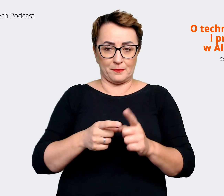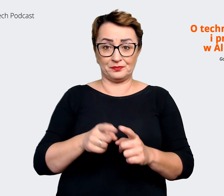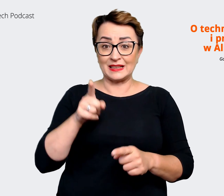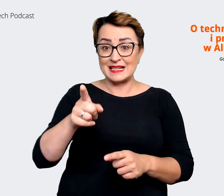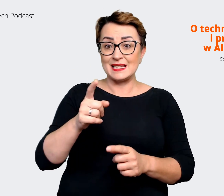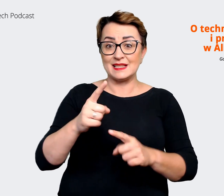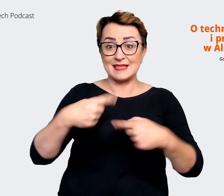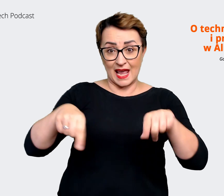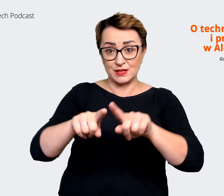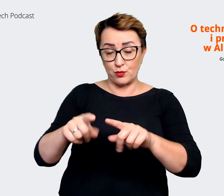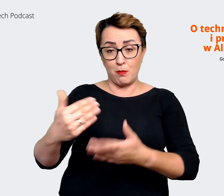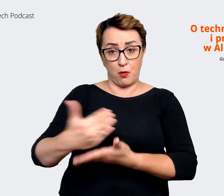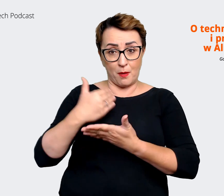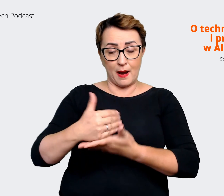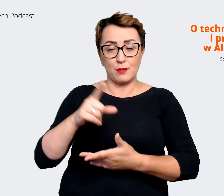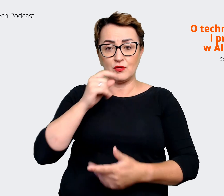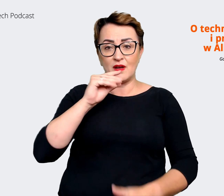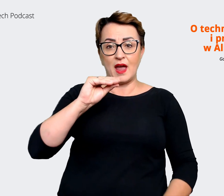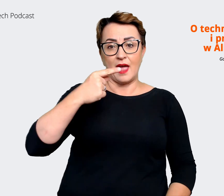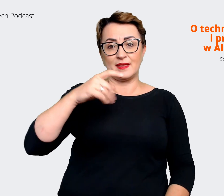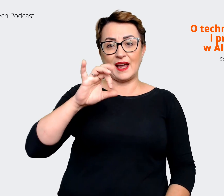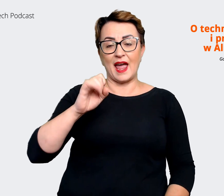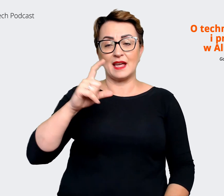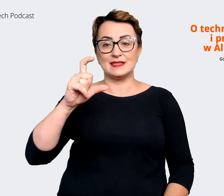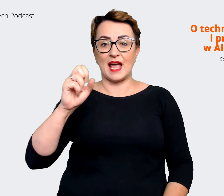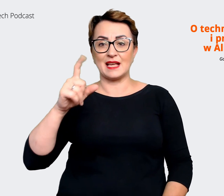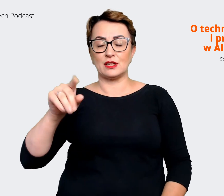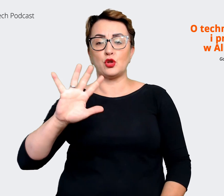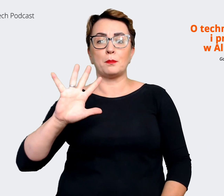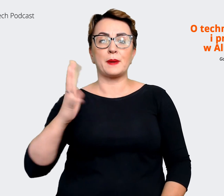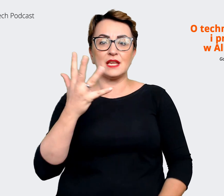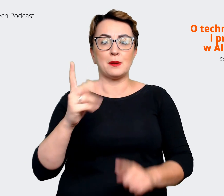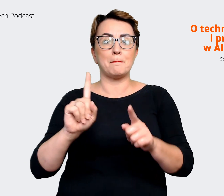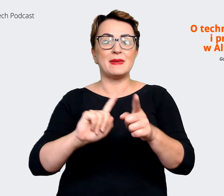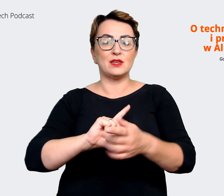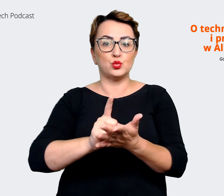że edge case'y to jest w piątej minucie bycia na produkcji. No i faktycznie nam się tak trafiło,